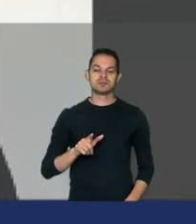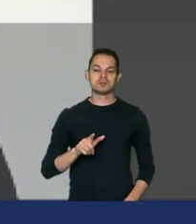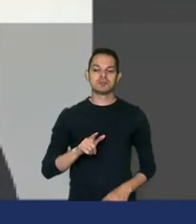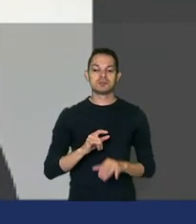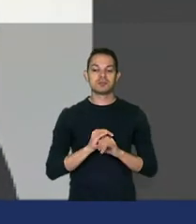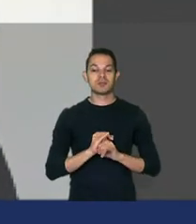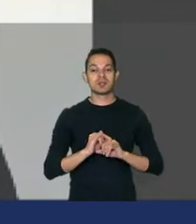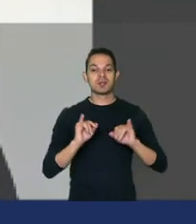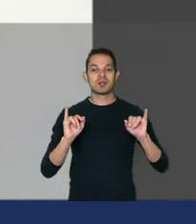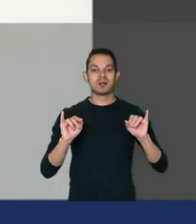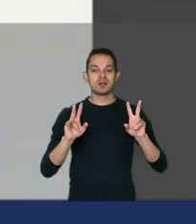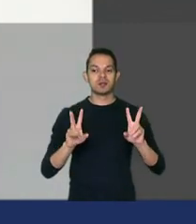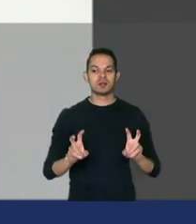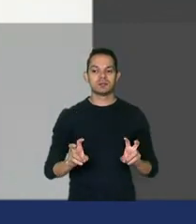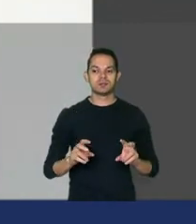LIO, MAIS UMA VEZ MANIFESTAR